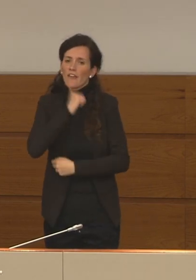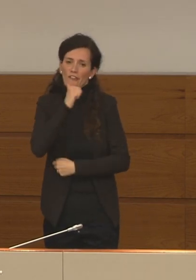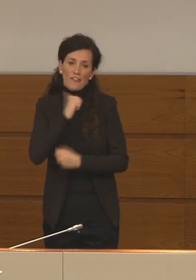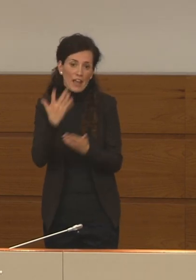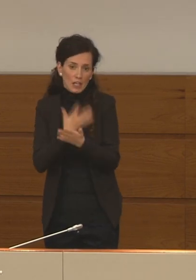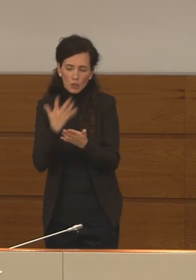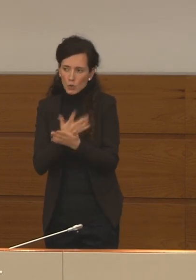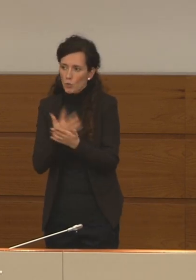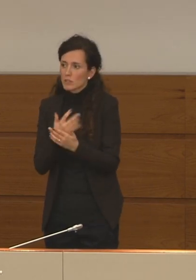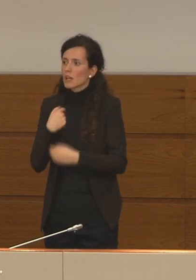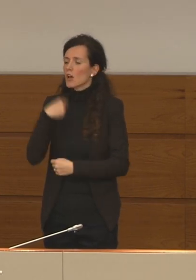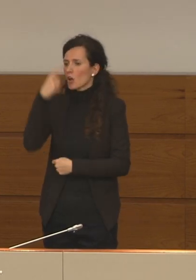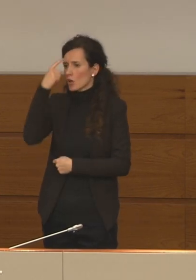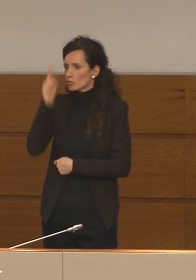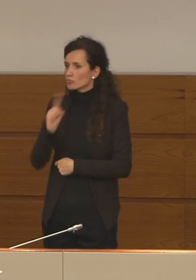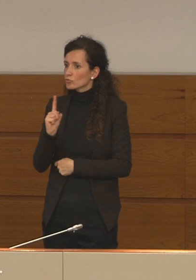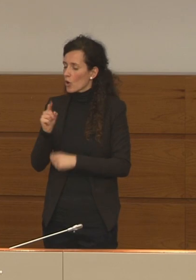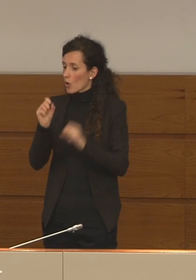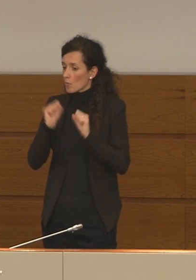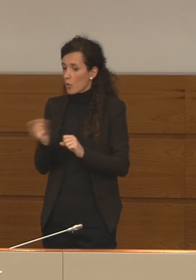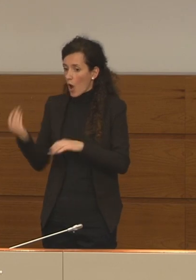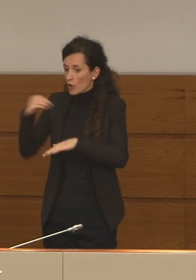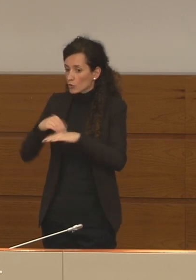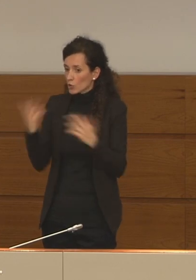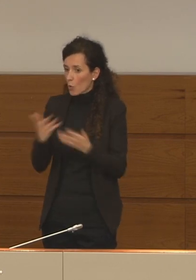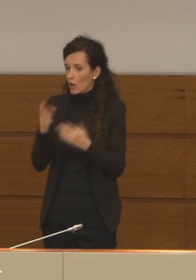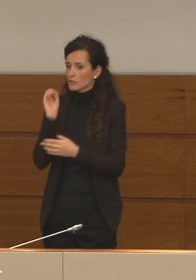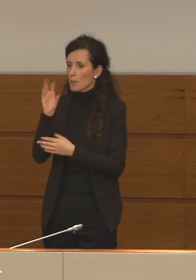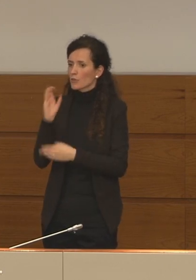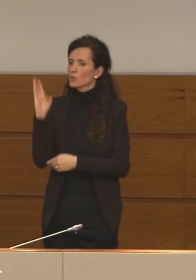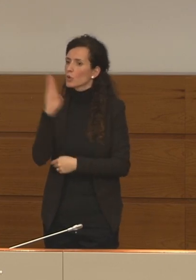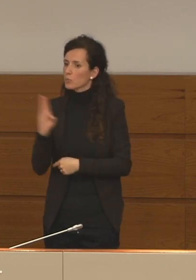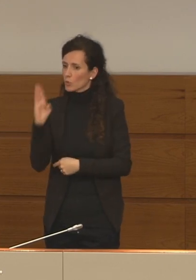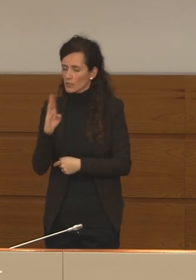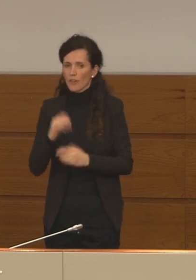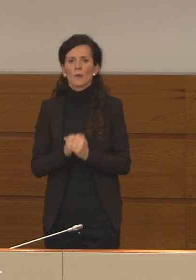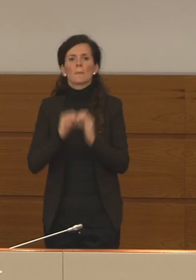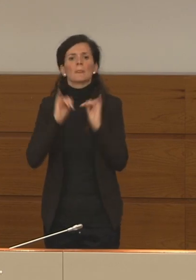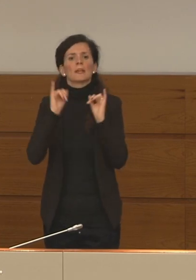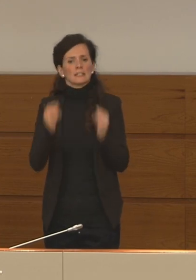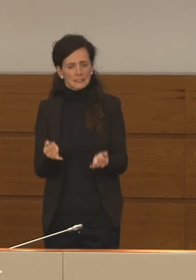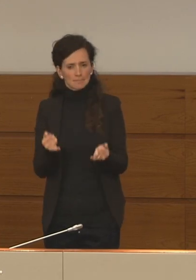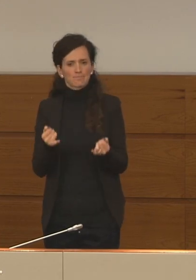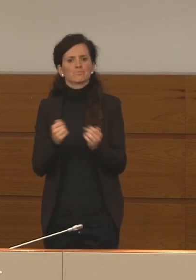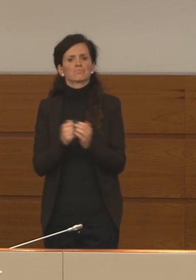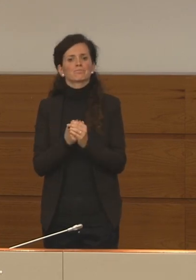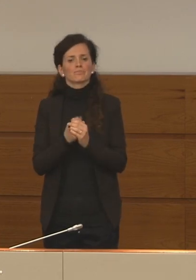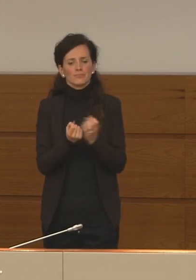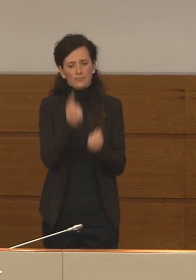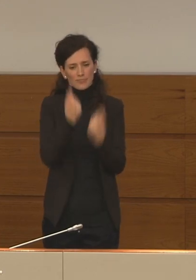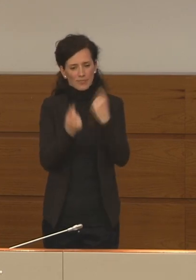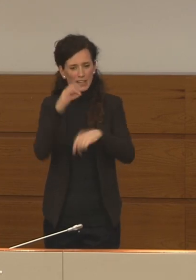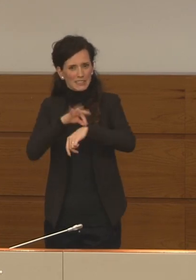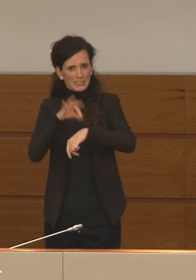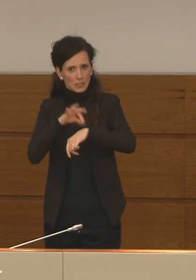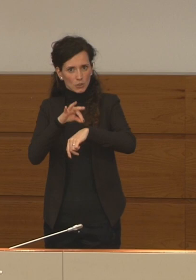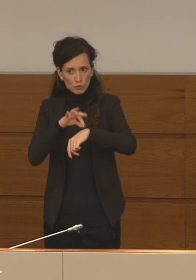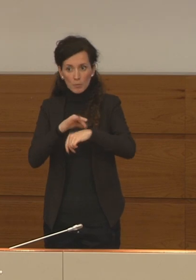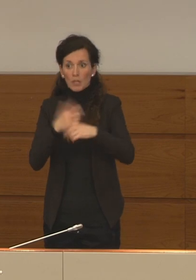Non so se vuole aggiungere qualcosa il professore Brusaferro. Circa la sintomatologia noi abbiamo dato una raccomandazione presente anche